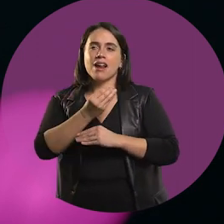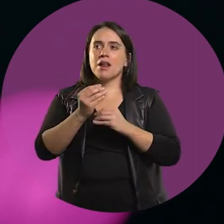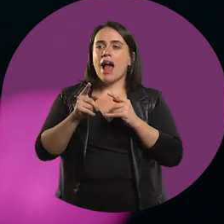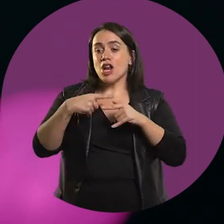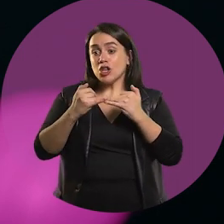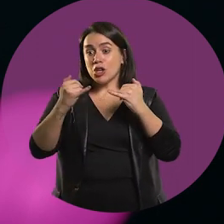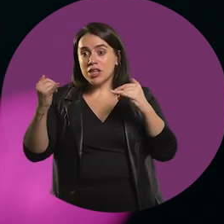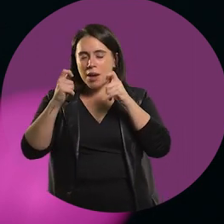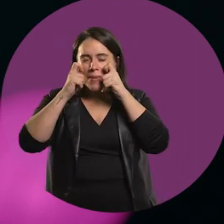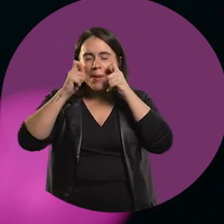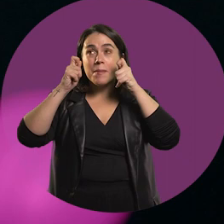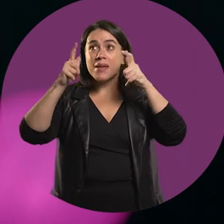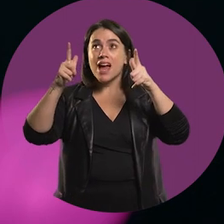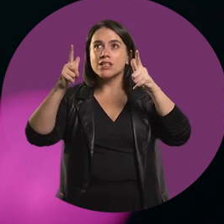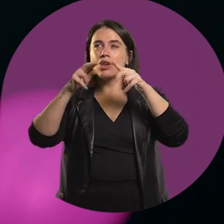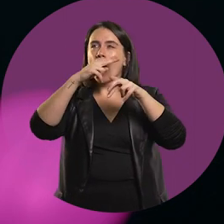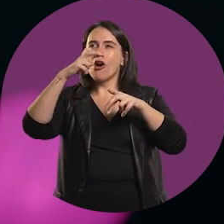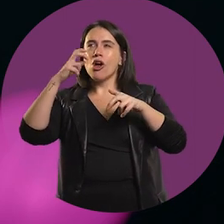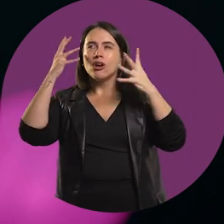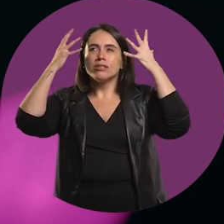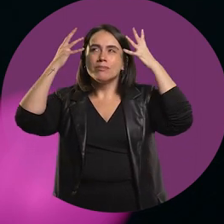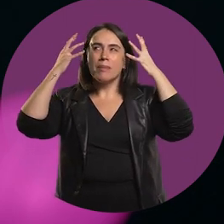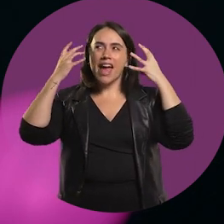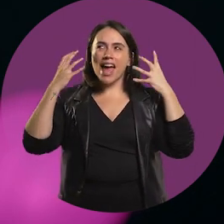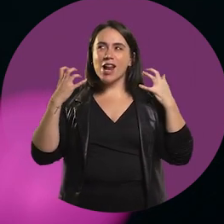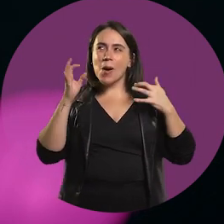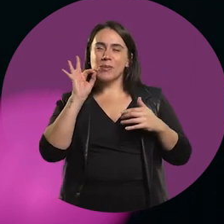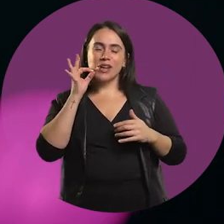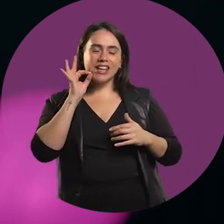y despertarme al otro día con olor a fijador en el pelo. Es algo que me pone muy feliz.